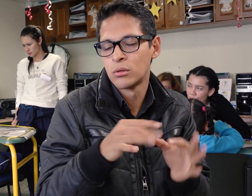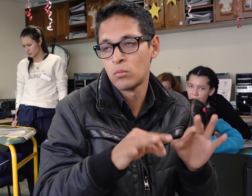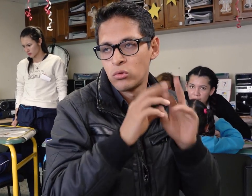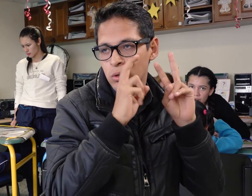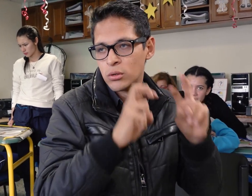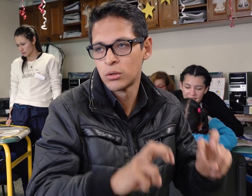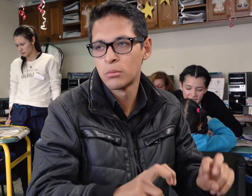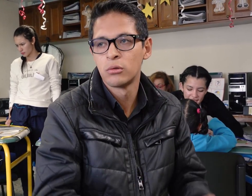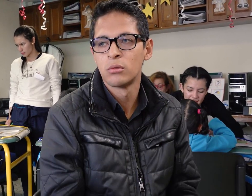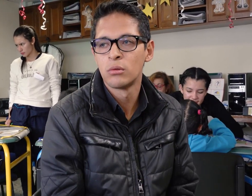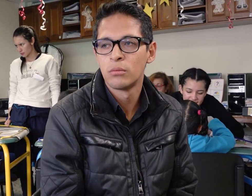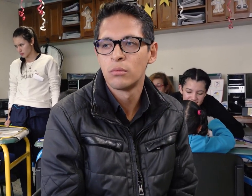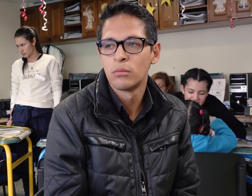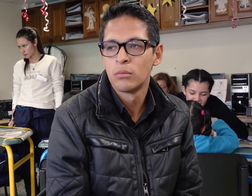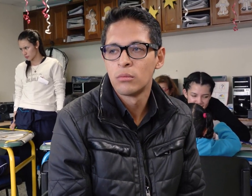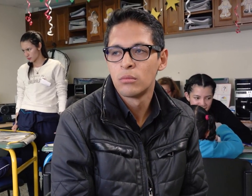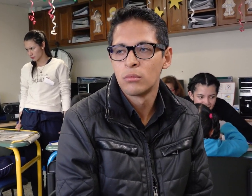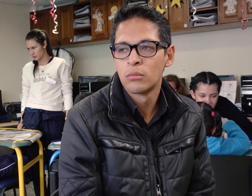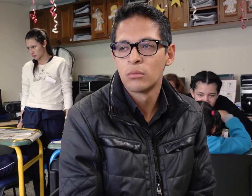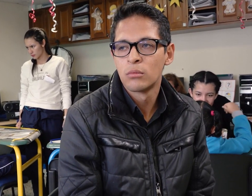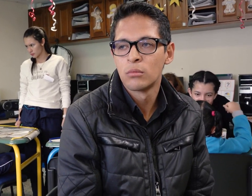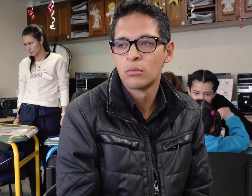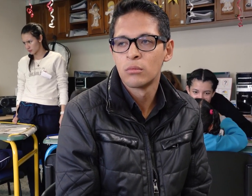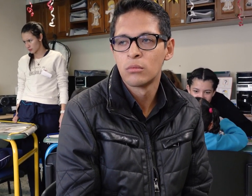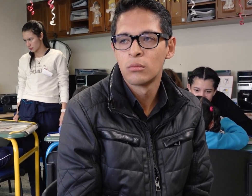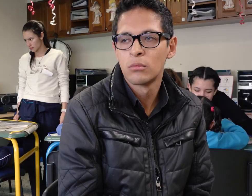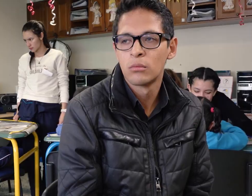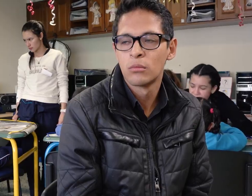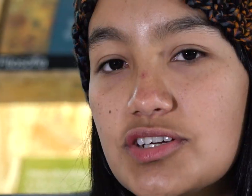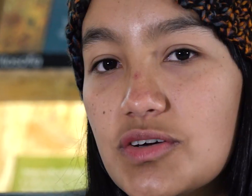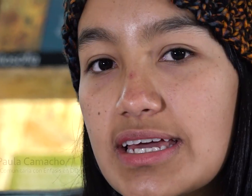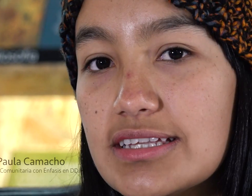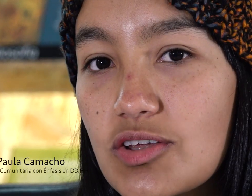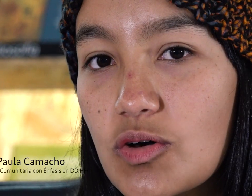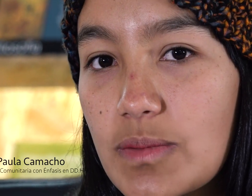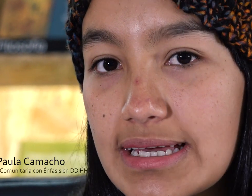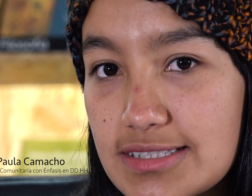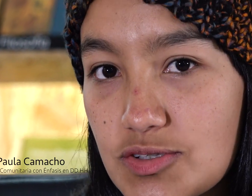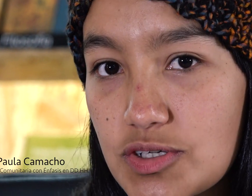y dar unas mejores propuestas de trabajo con los estudiantes.< >María Camacho: yo creo que todo maestro